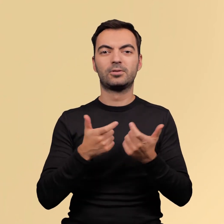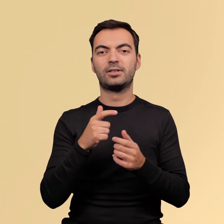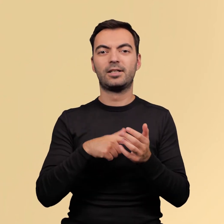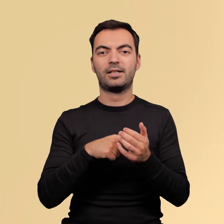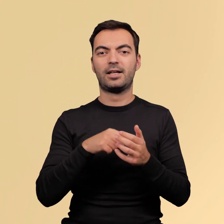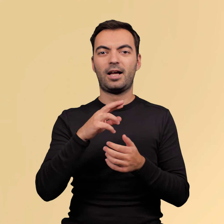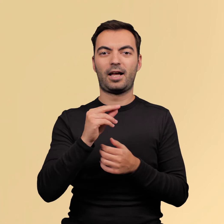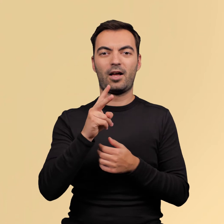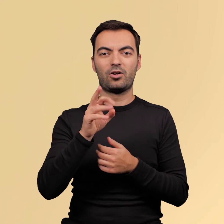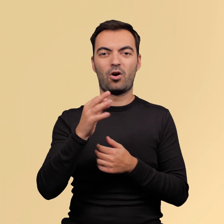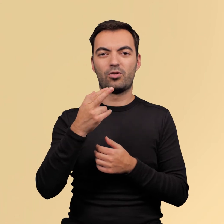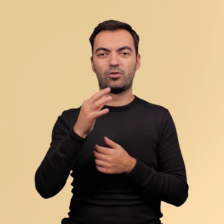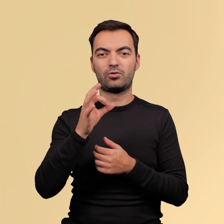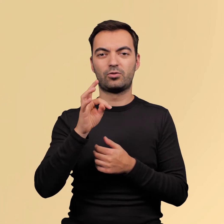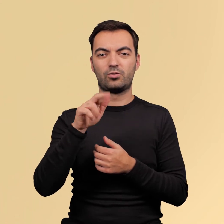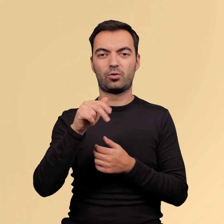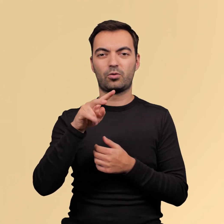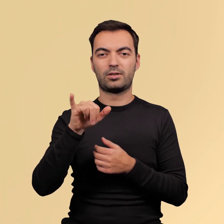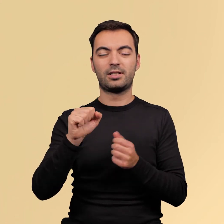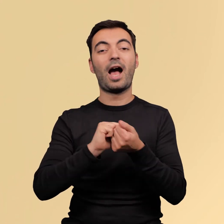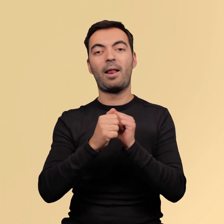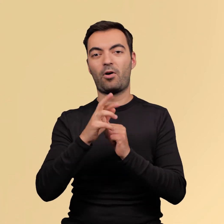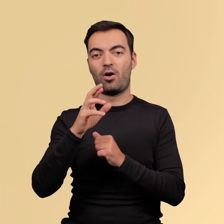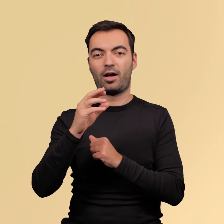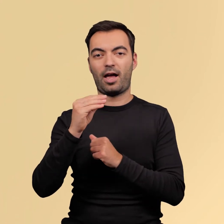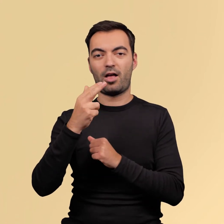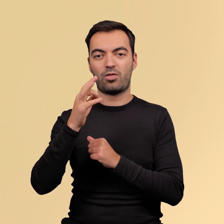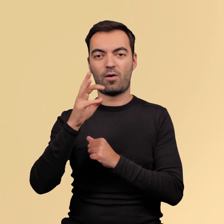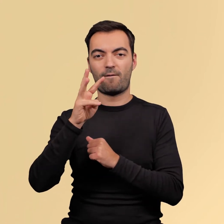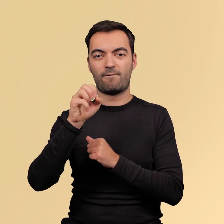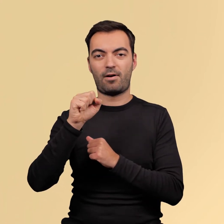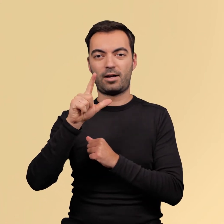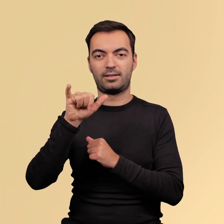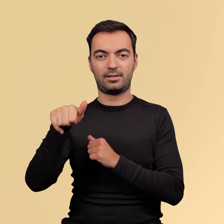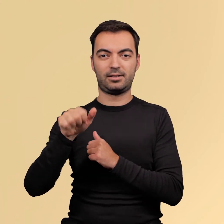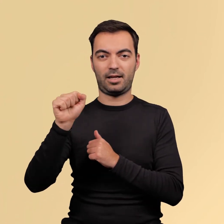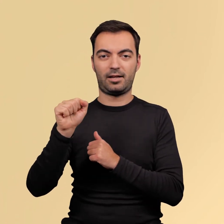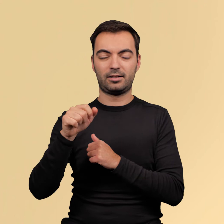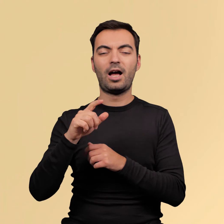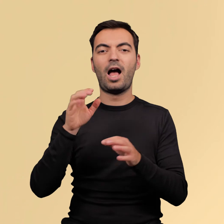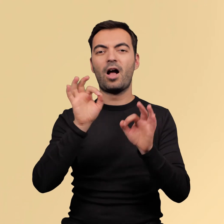czyli dokonają jego rekonstrukcji lub renowacji,